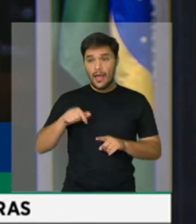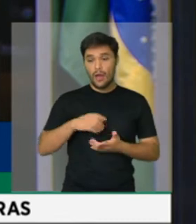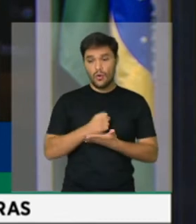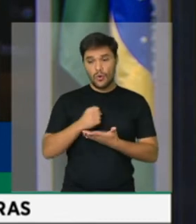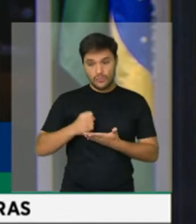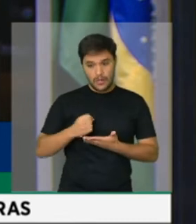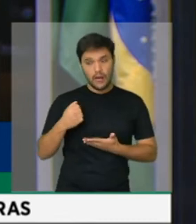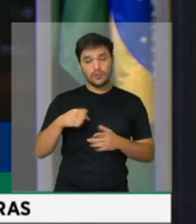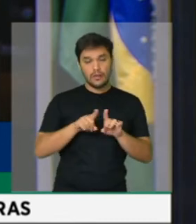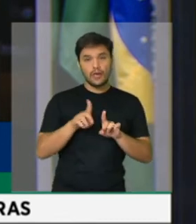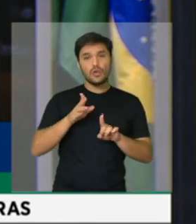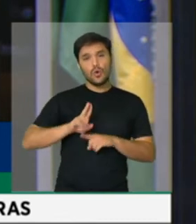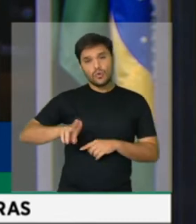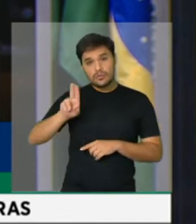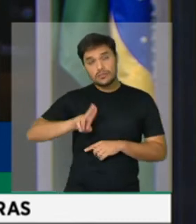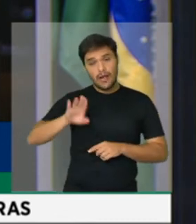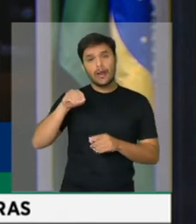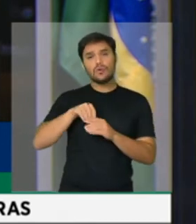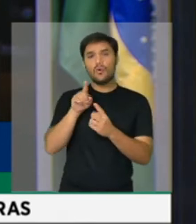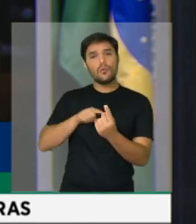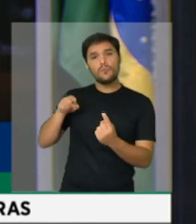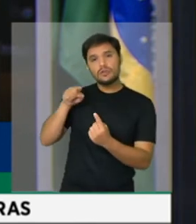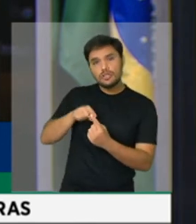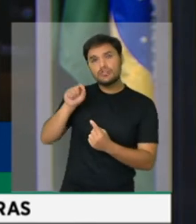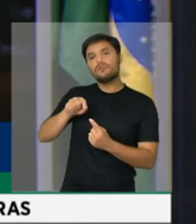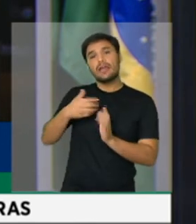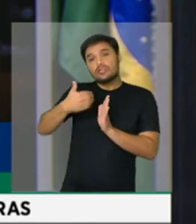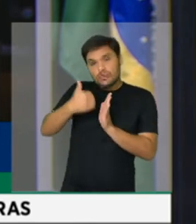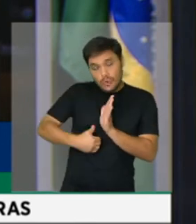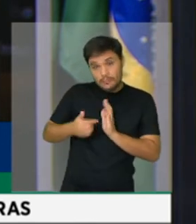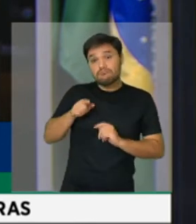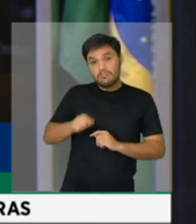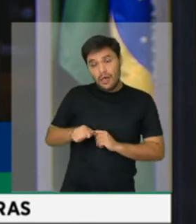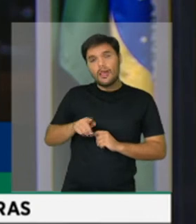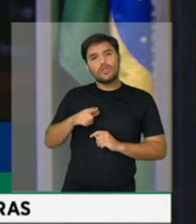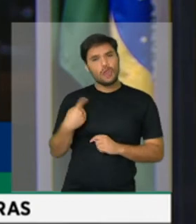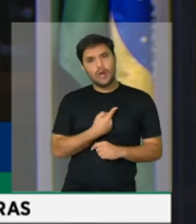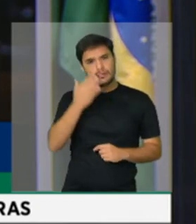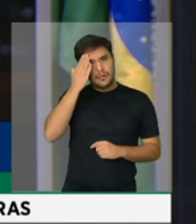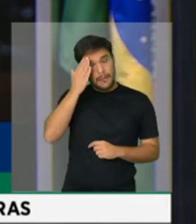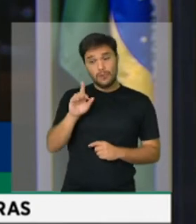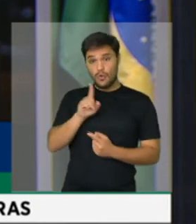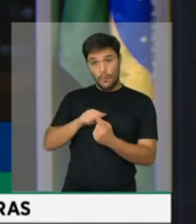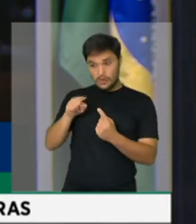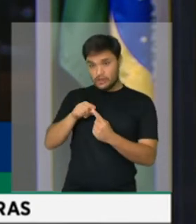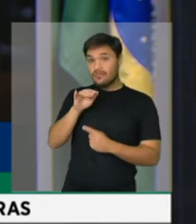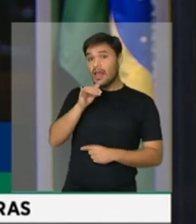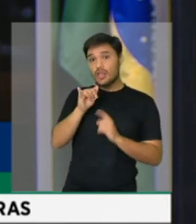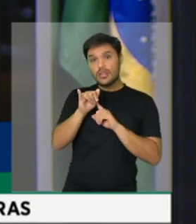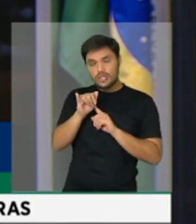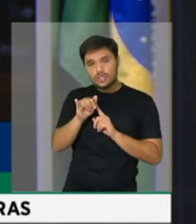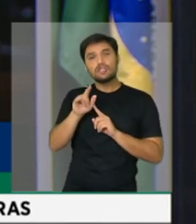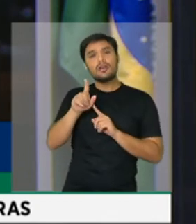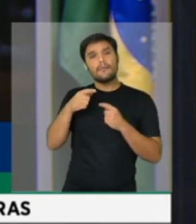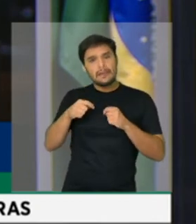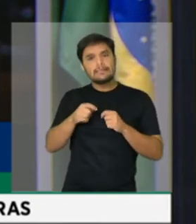ENERGIA FORNECIDA PELAS USINAS HIDRELÉTRICAS ITUMBIARA SOBRADINHO JULGAMOS NECESSÁRIO INTRODUZIR RESTRIÇÕES QUANTO A POSSIBILIDADE DE COMERCIALIZAÇÃO DESSE MONTANTE DE ENERGIA POR SE